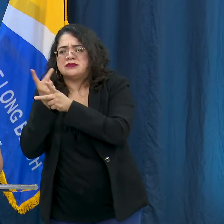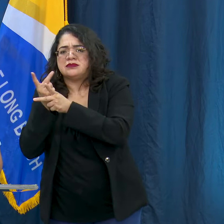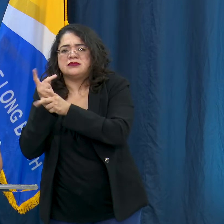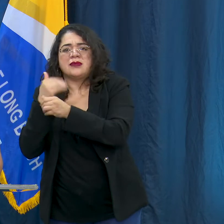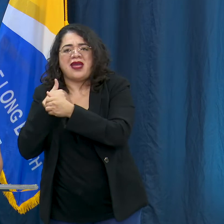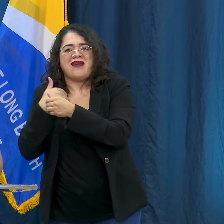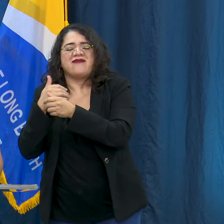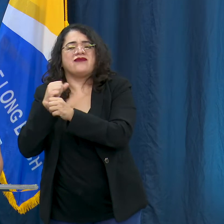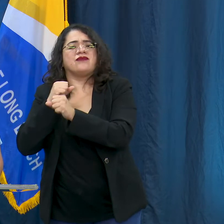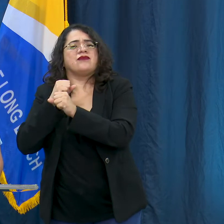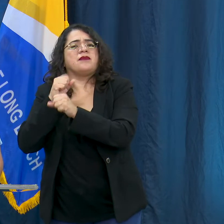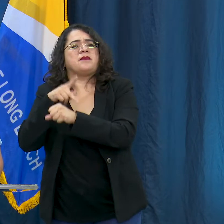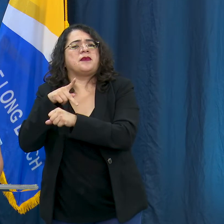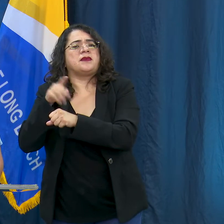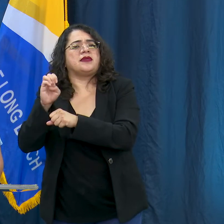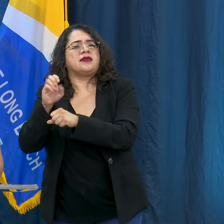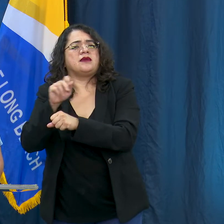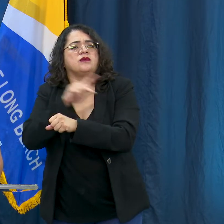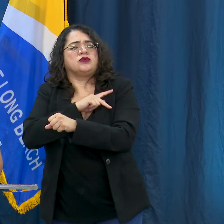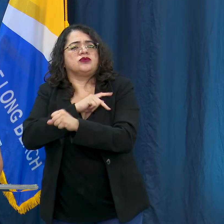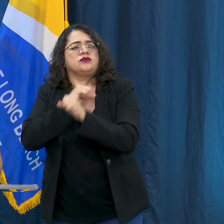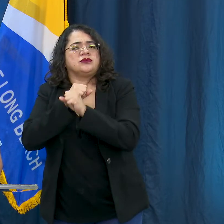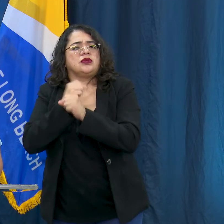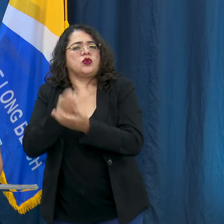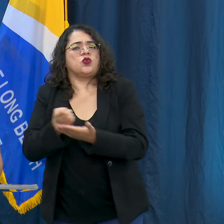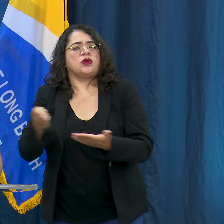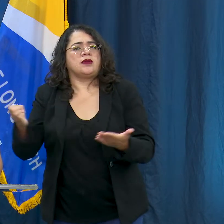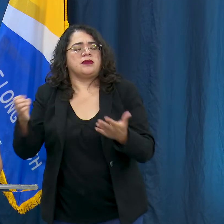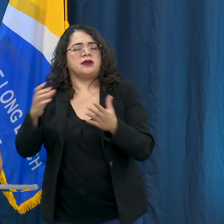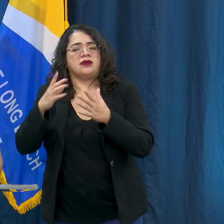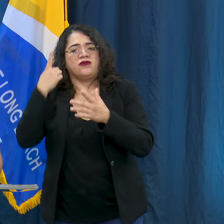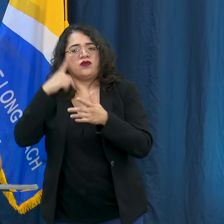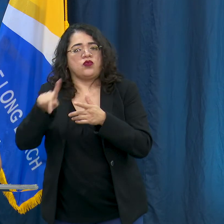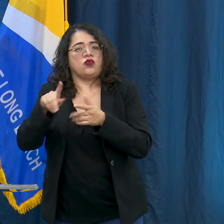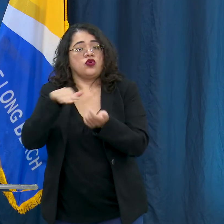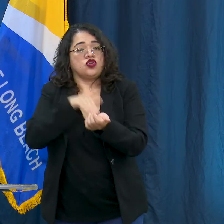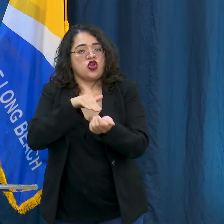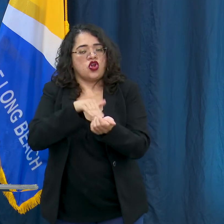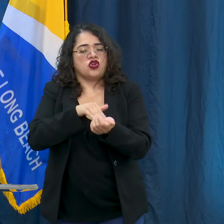todos los las personas los professionals medicos lalong Beach estar preparado